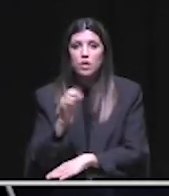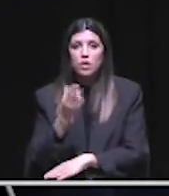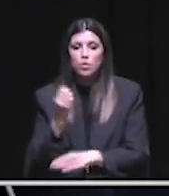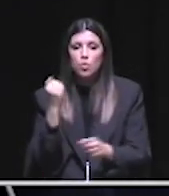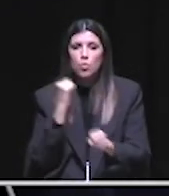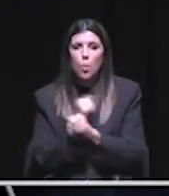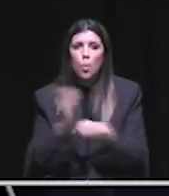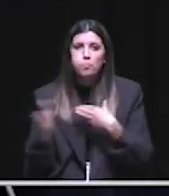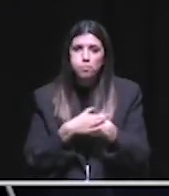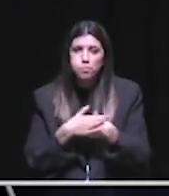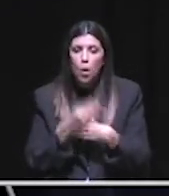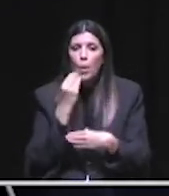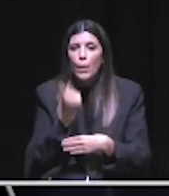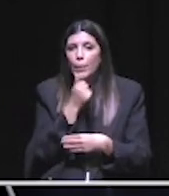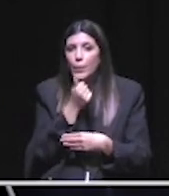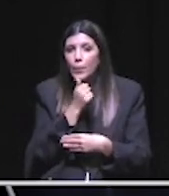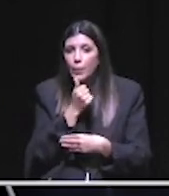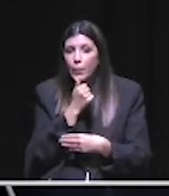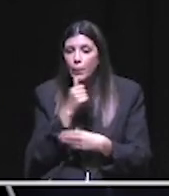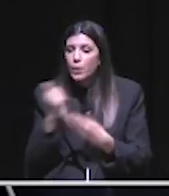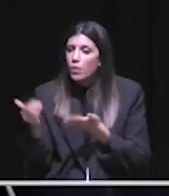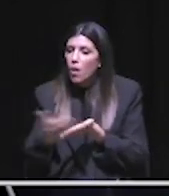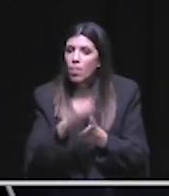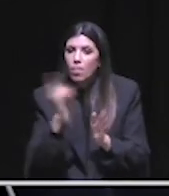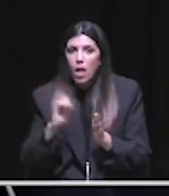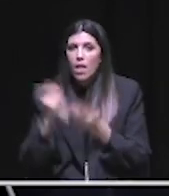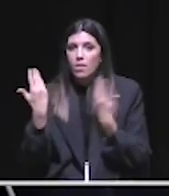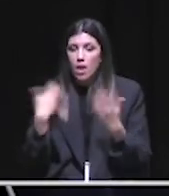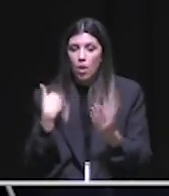Como é possível não estar a ser feito o levantamento de todos os edifícios pela cidade,